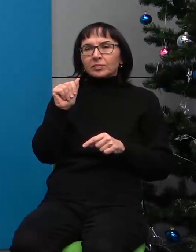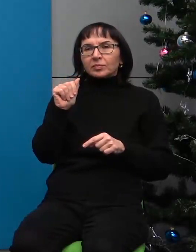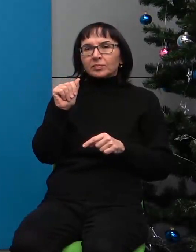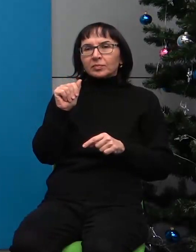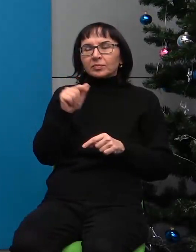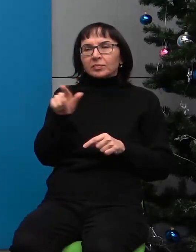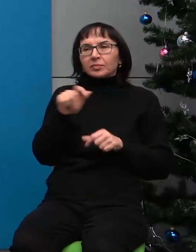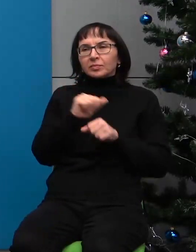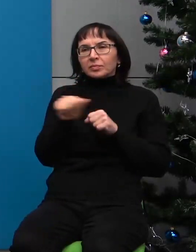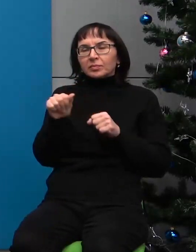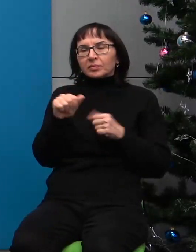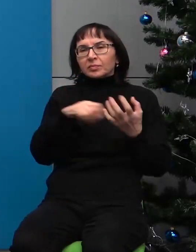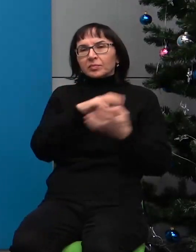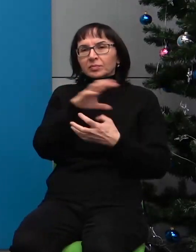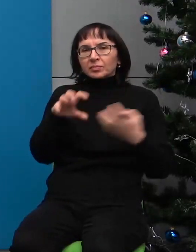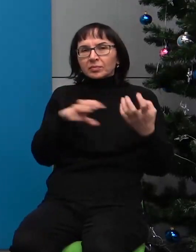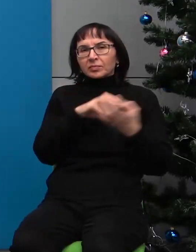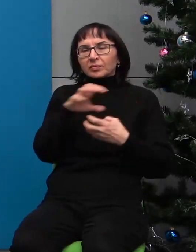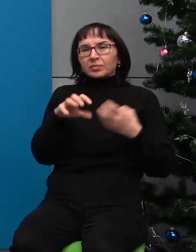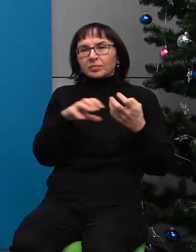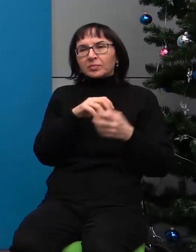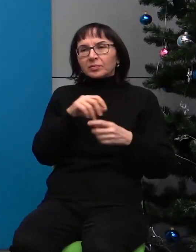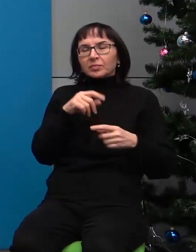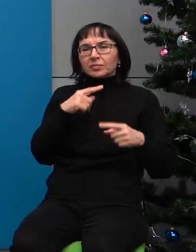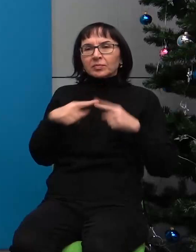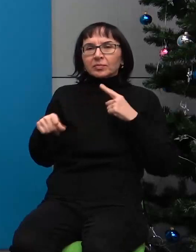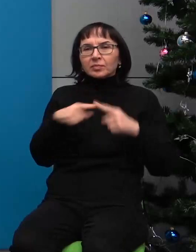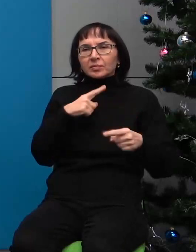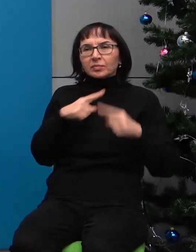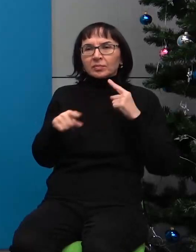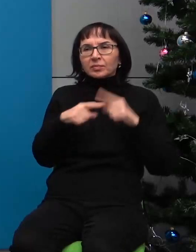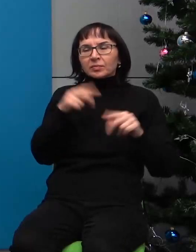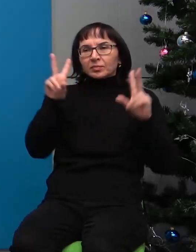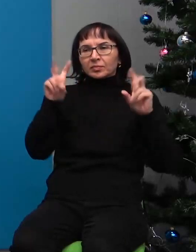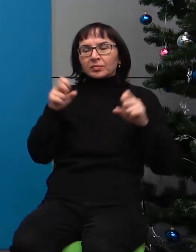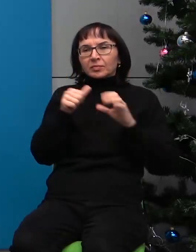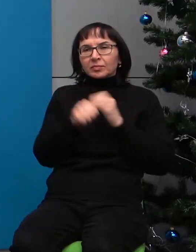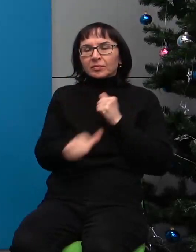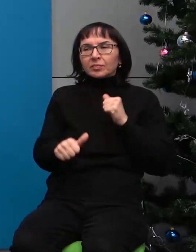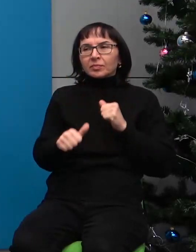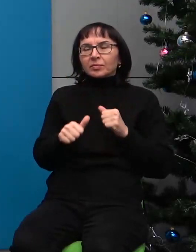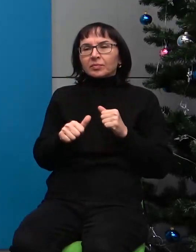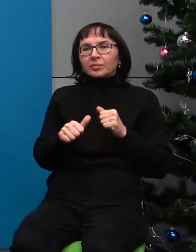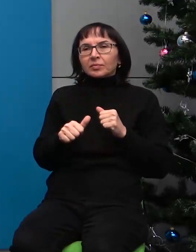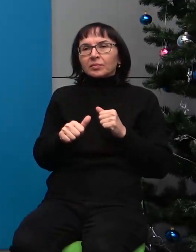Jakby polityka jest gówniana, z przeproszeniem. Albo na przykład kolonie francuskie.